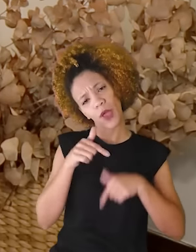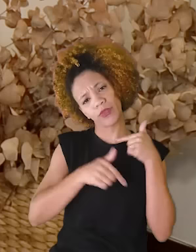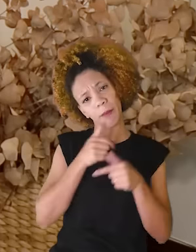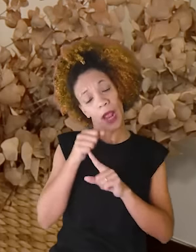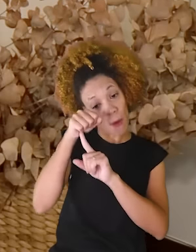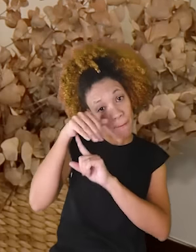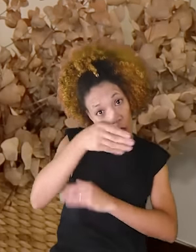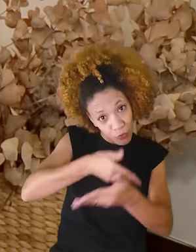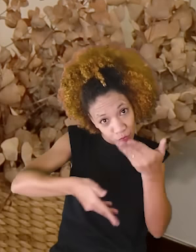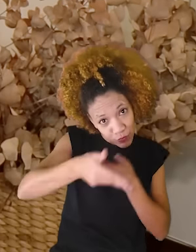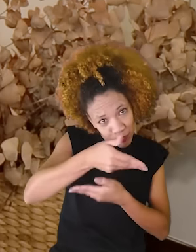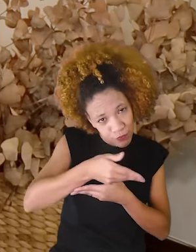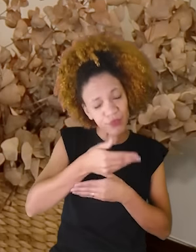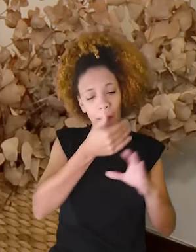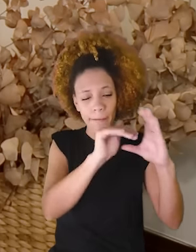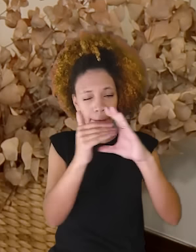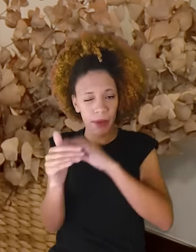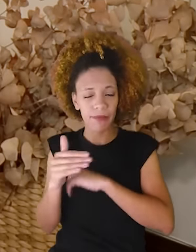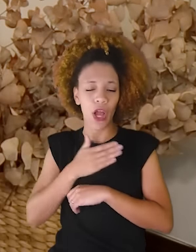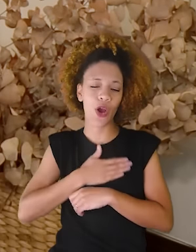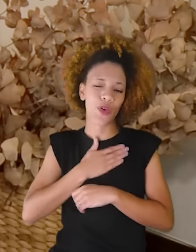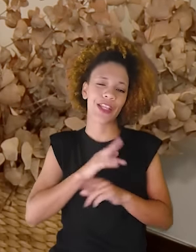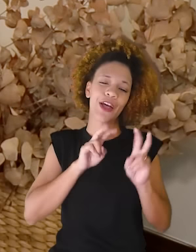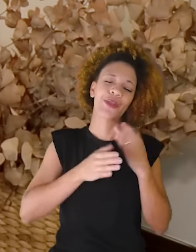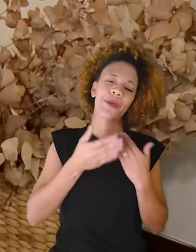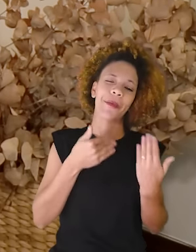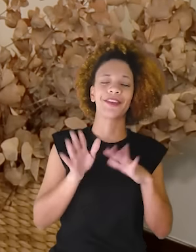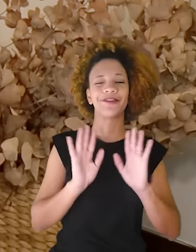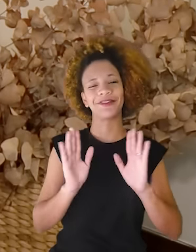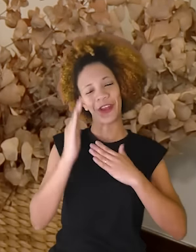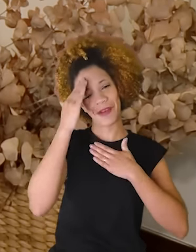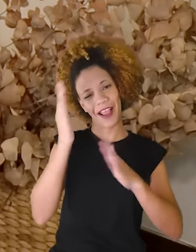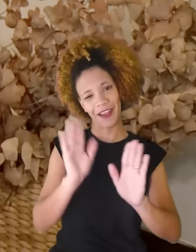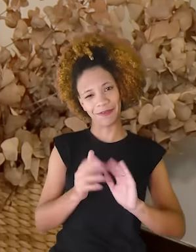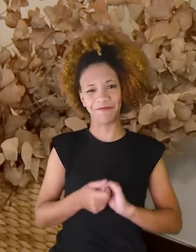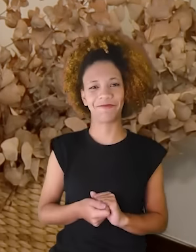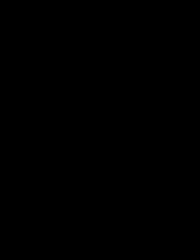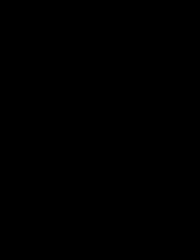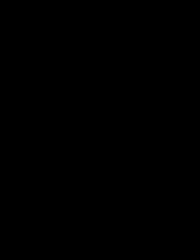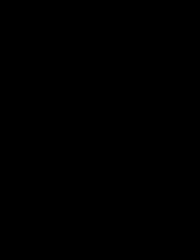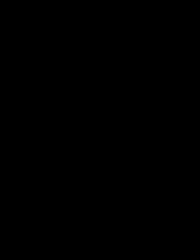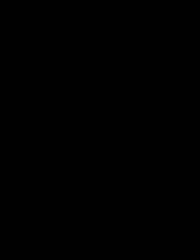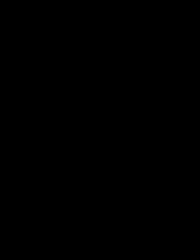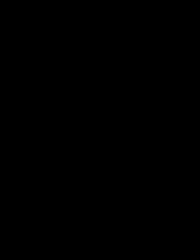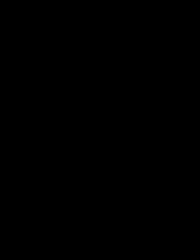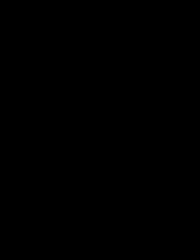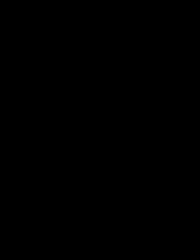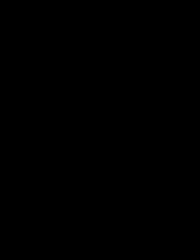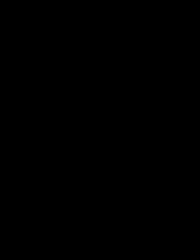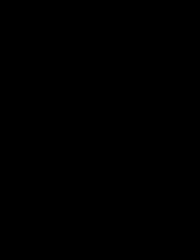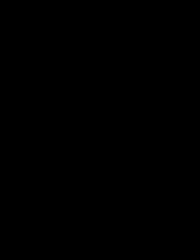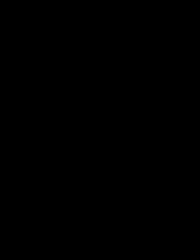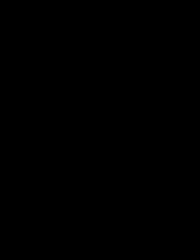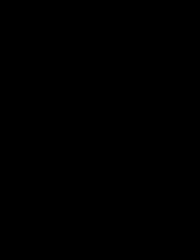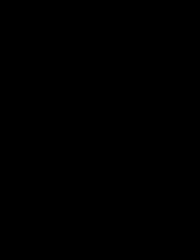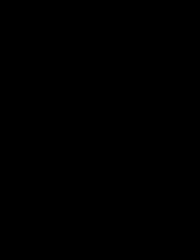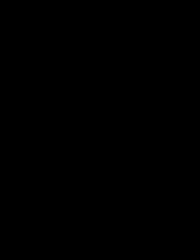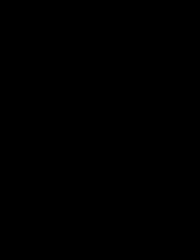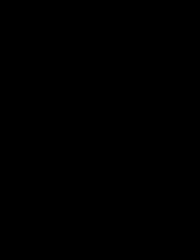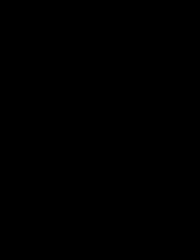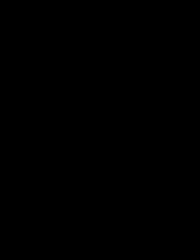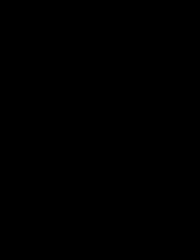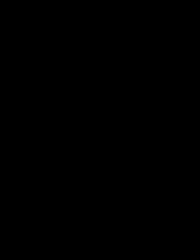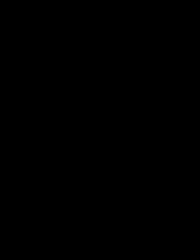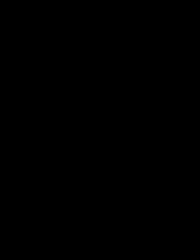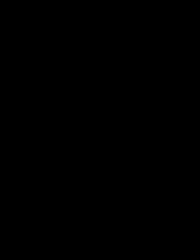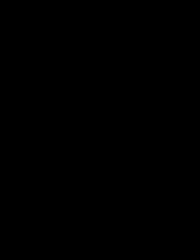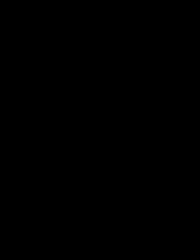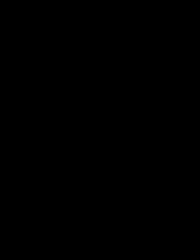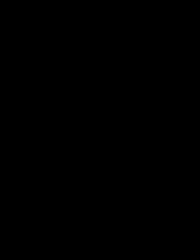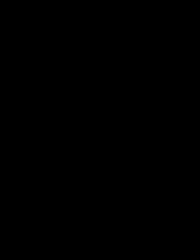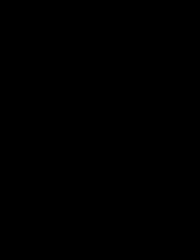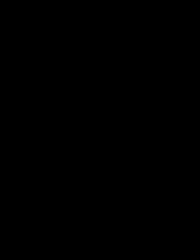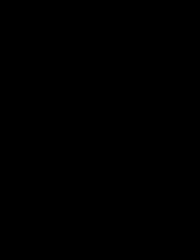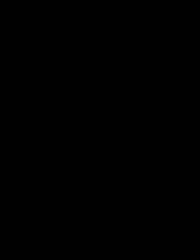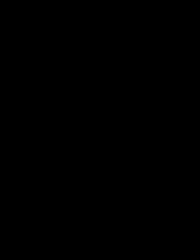e encaminha esse vídeo para alguém que vai gostar desse papo Maroto valeu gente obrigado tchau h